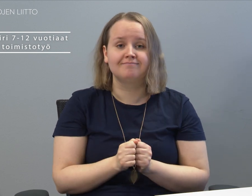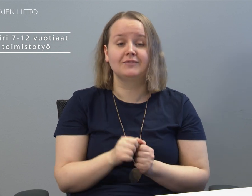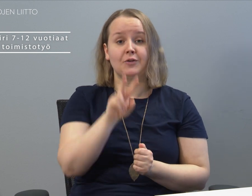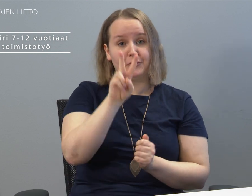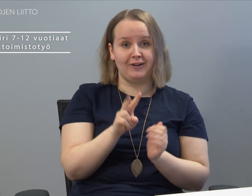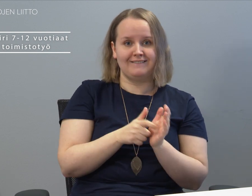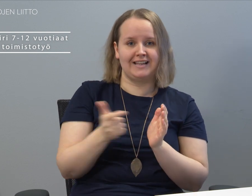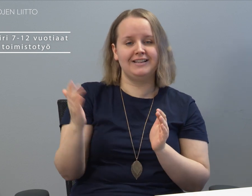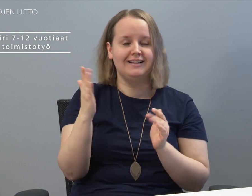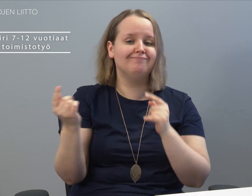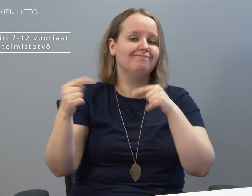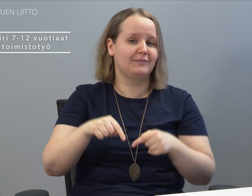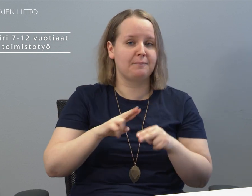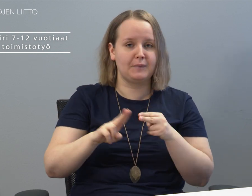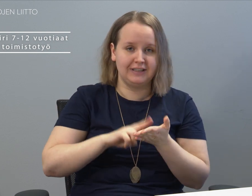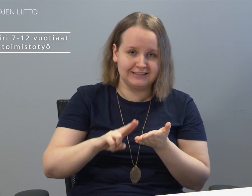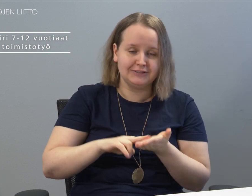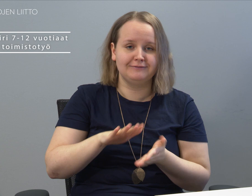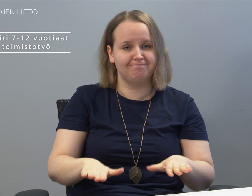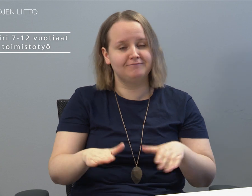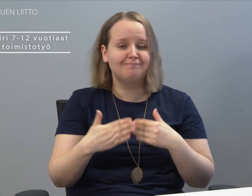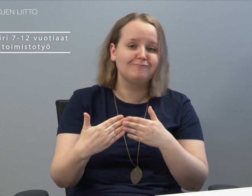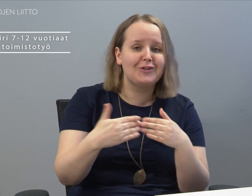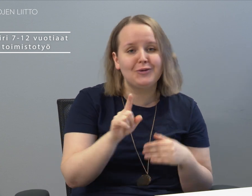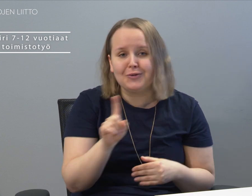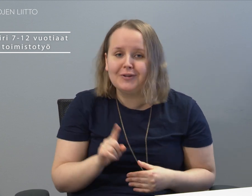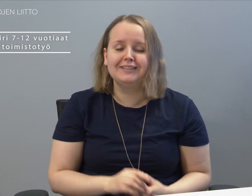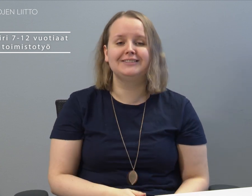Toisen viikon työntekijät jatkavat töitä Helsingin keskustoimistollamme.